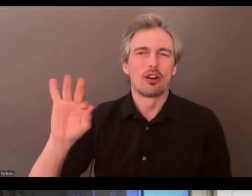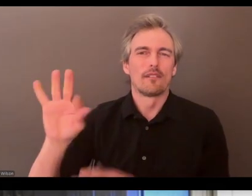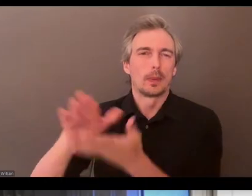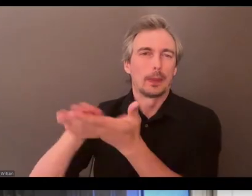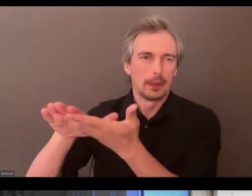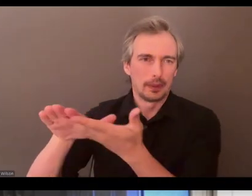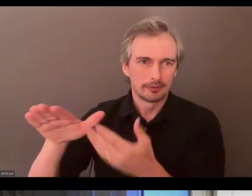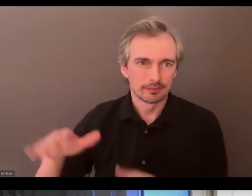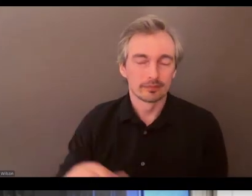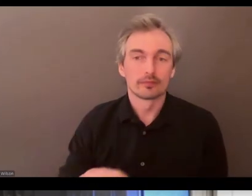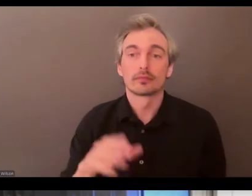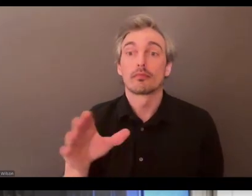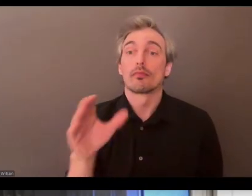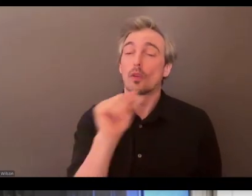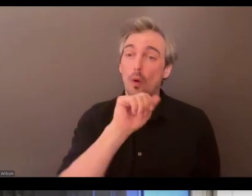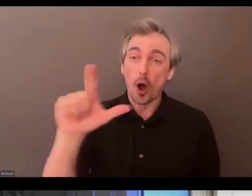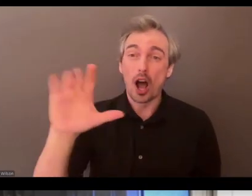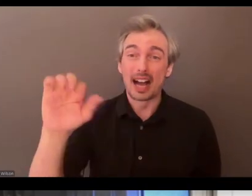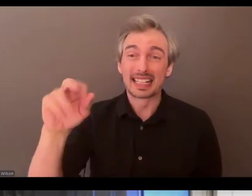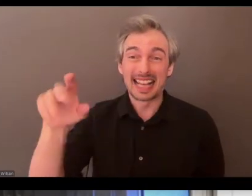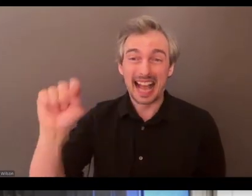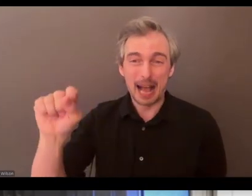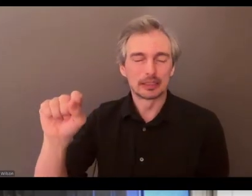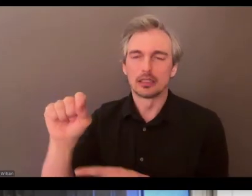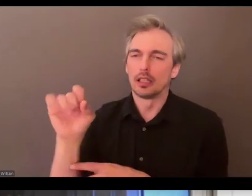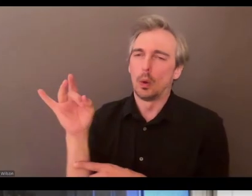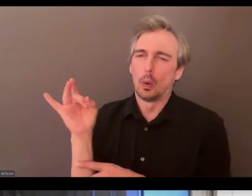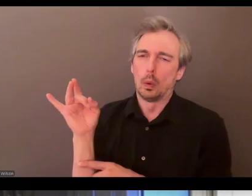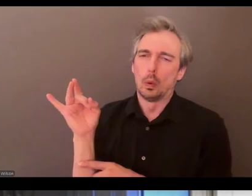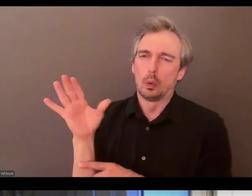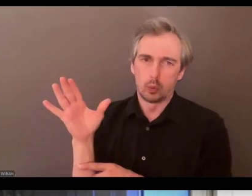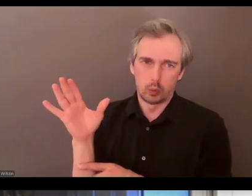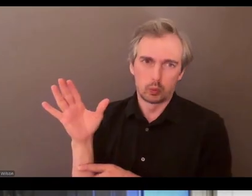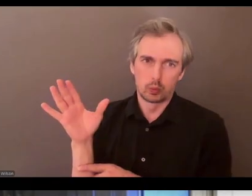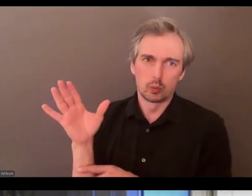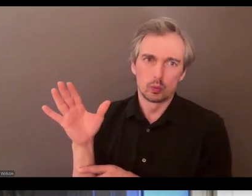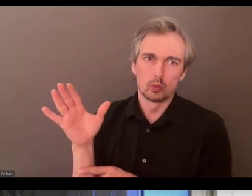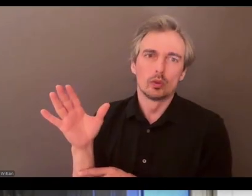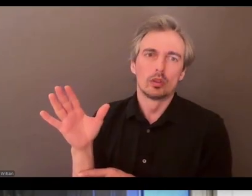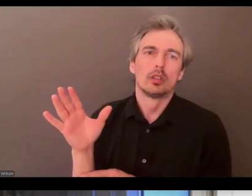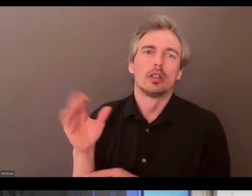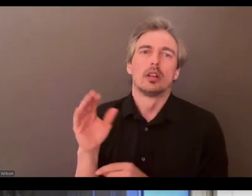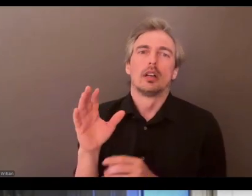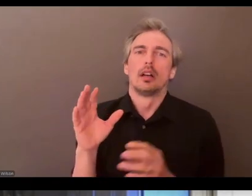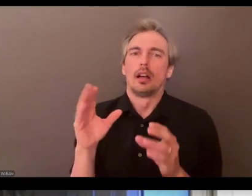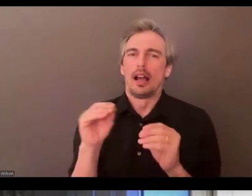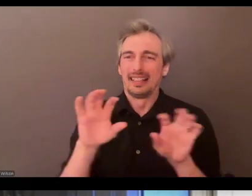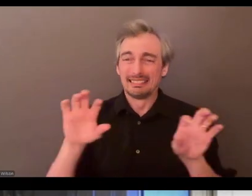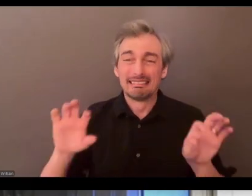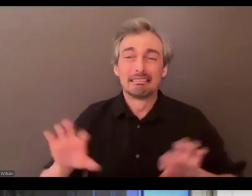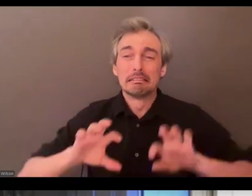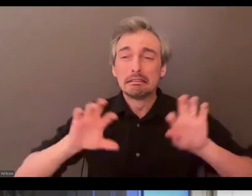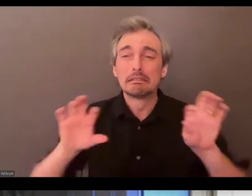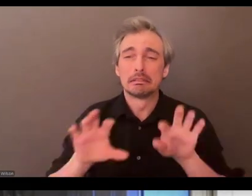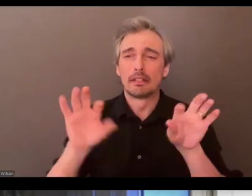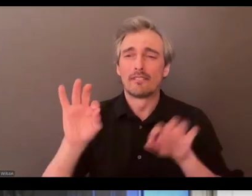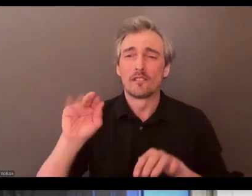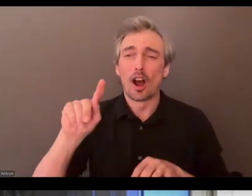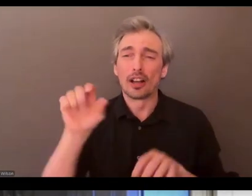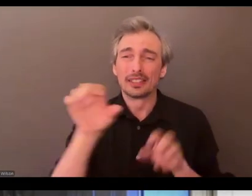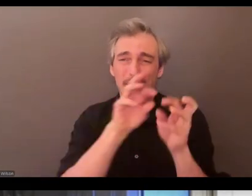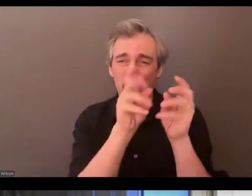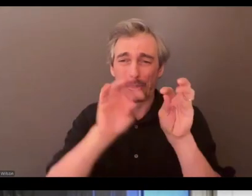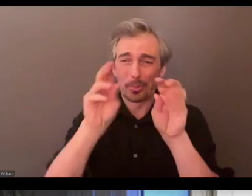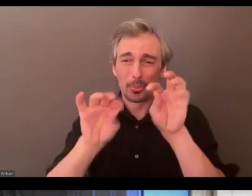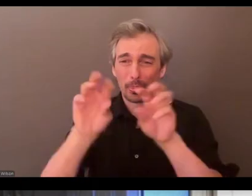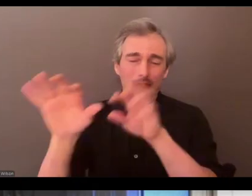そして、その親戚がコメントの最後に名前を署名することで、だいた いその人の年齢がわかりますよね？投稿ではなく、コメントの最後に。